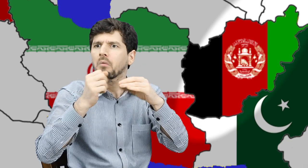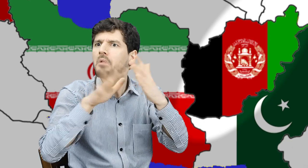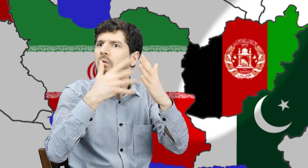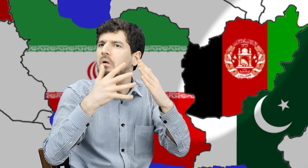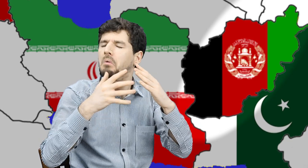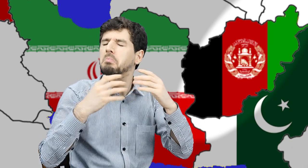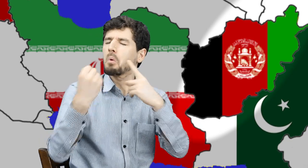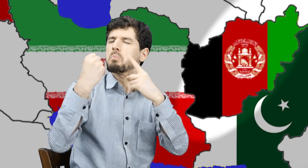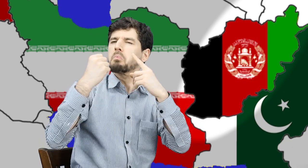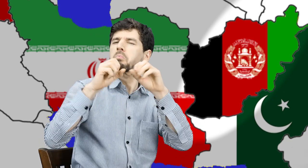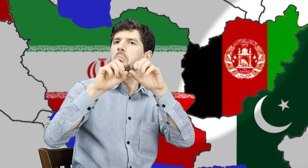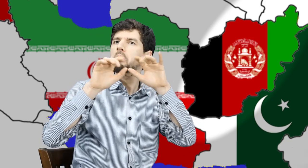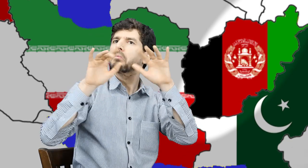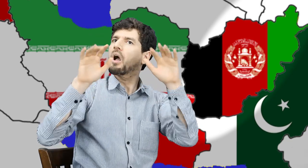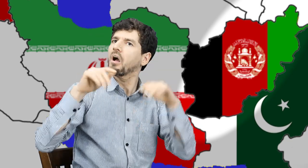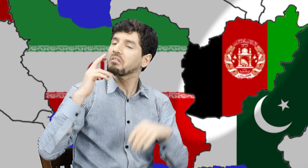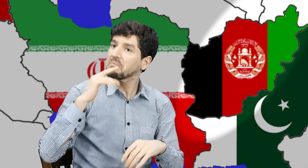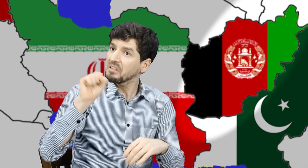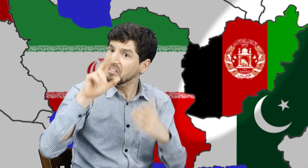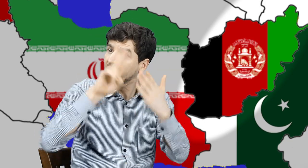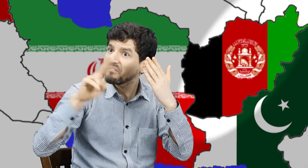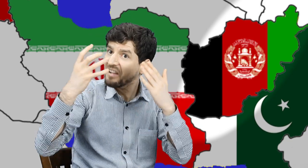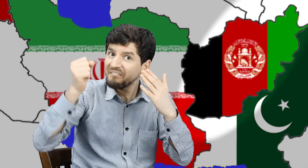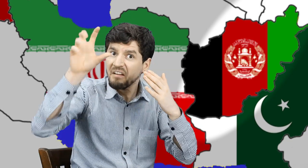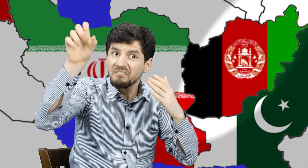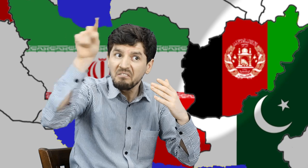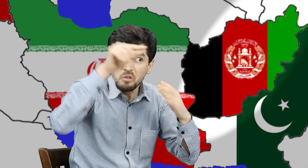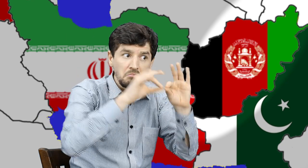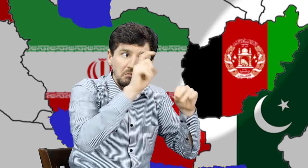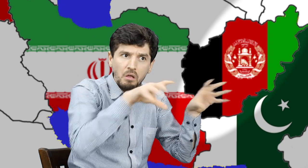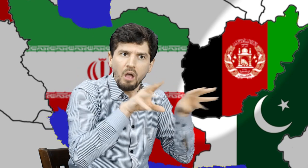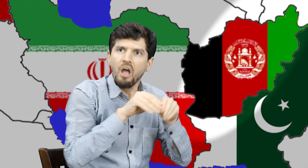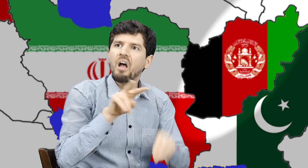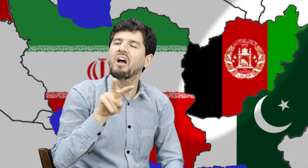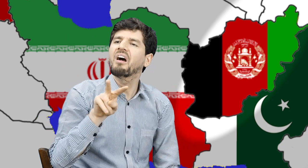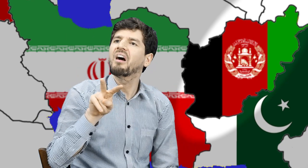Dass sogar viele Taube auf die Universitäten mit Dolmetscher gehen, das beeindruckt mich!